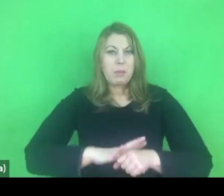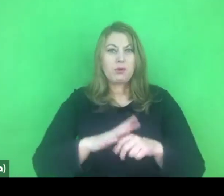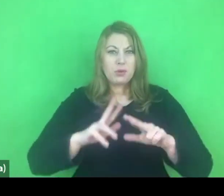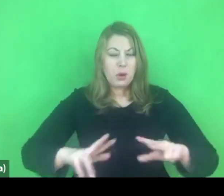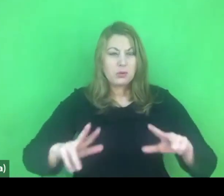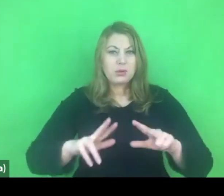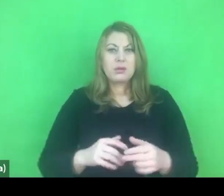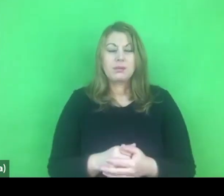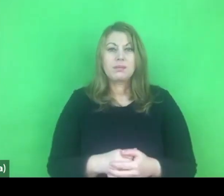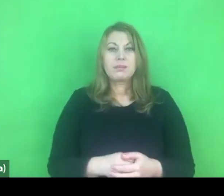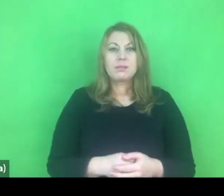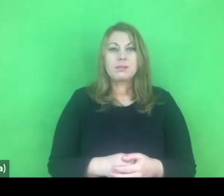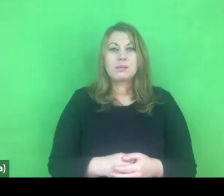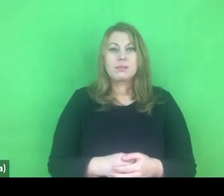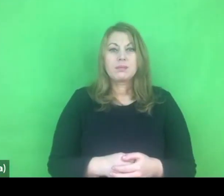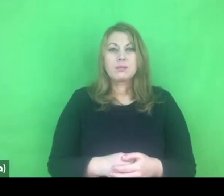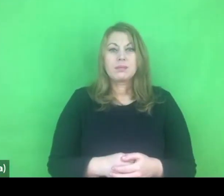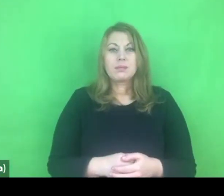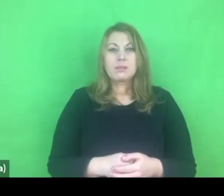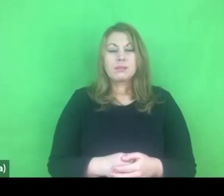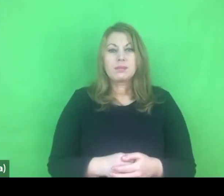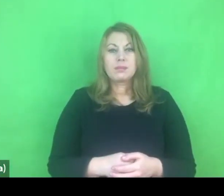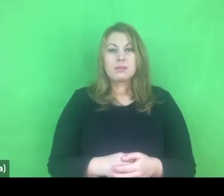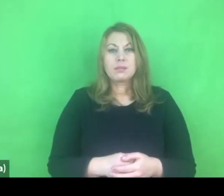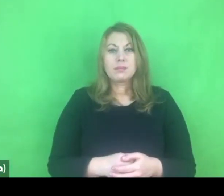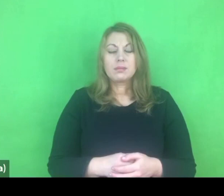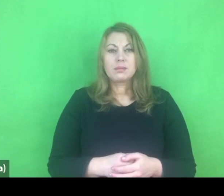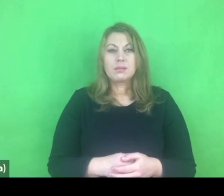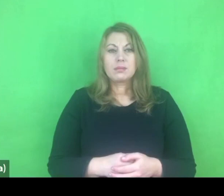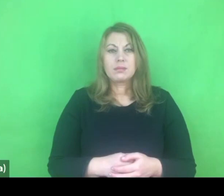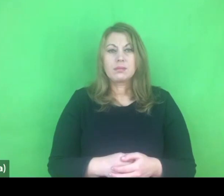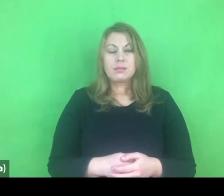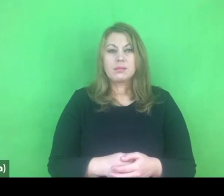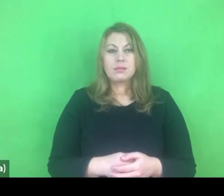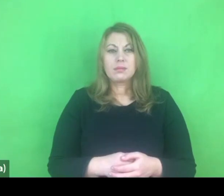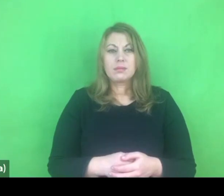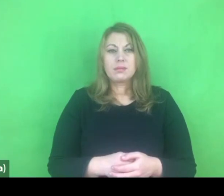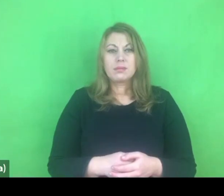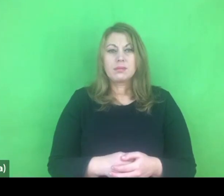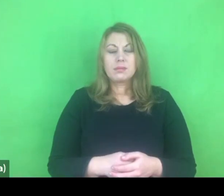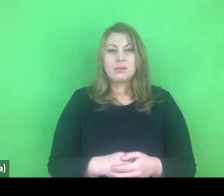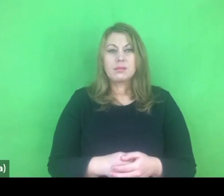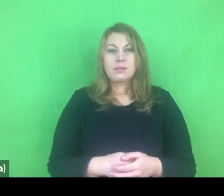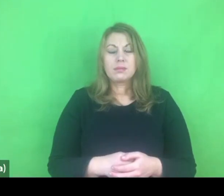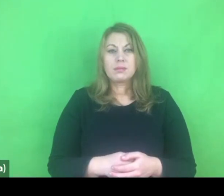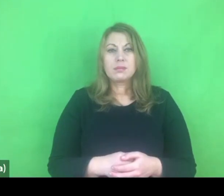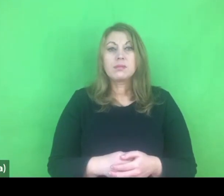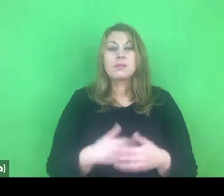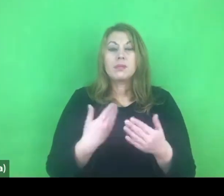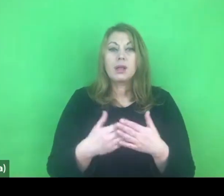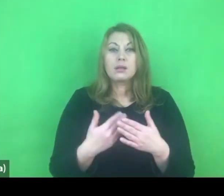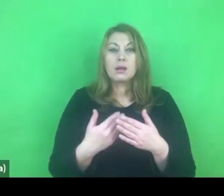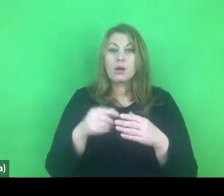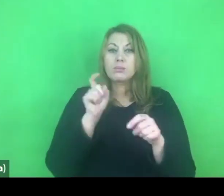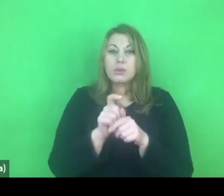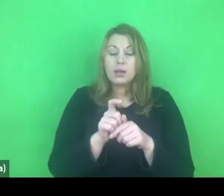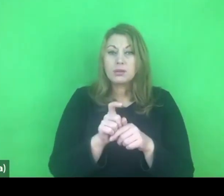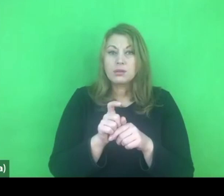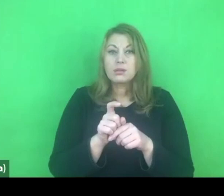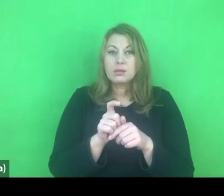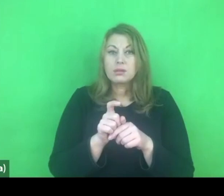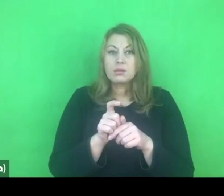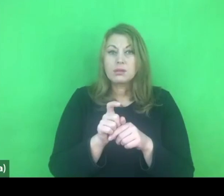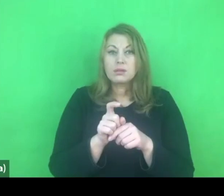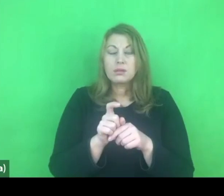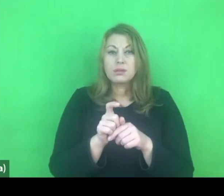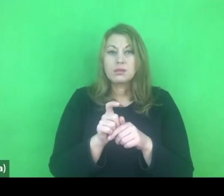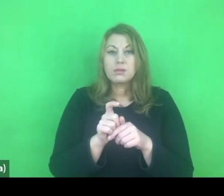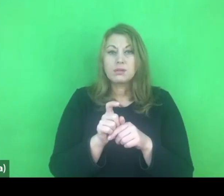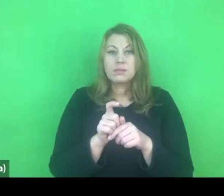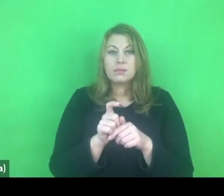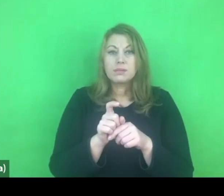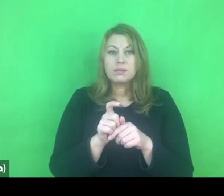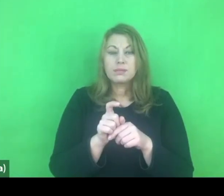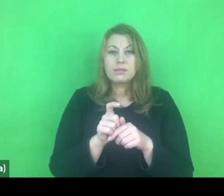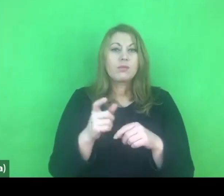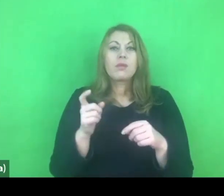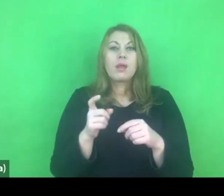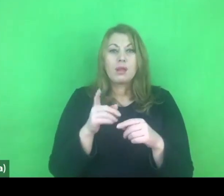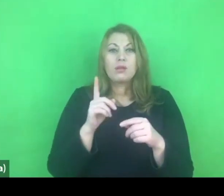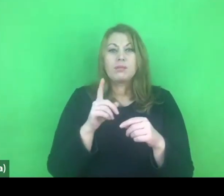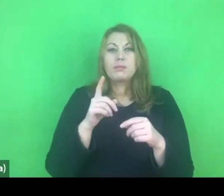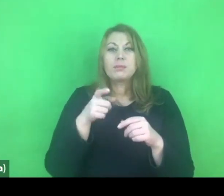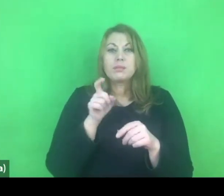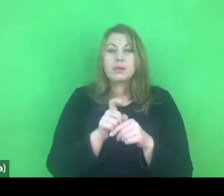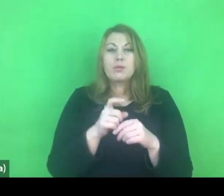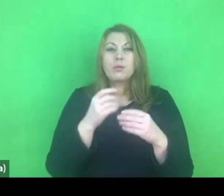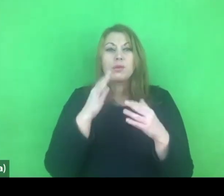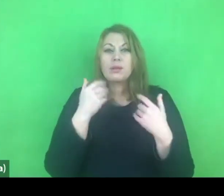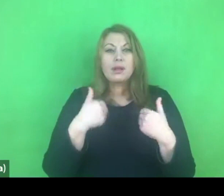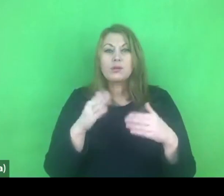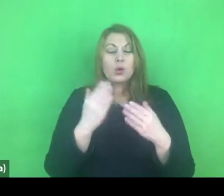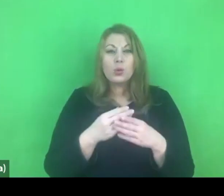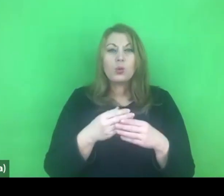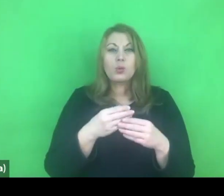W opozycji do tego zarzutu istnieje zapis, nie chce znowu wyświetlać Państwu kolejnego slajdu, postaram się to zreferować,